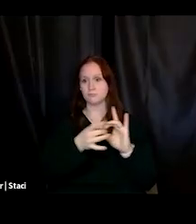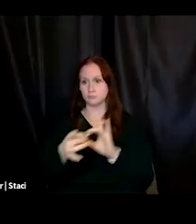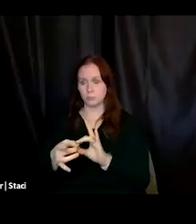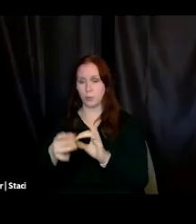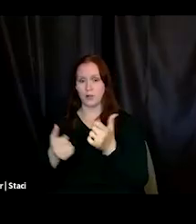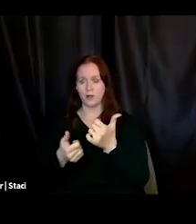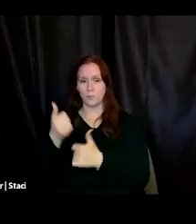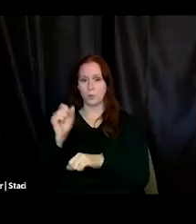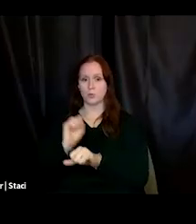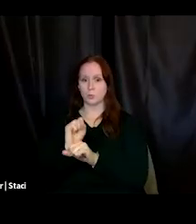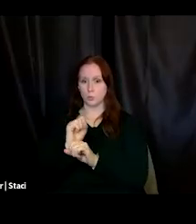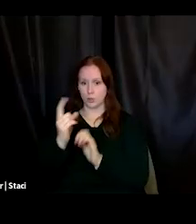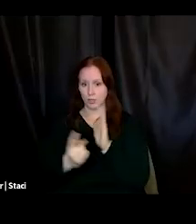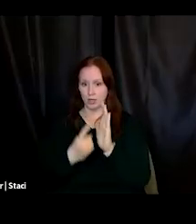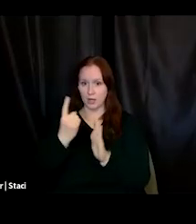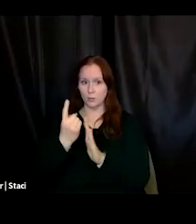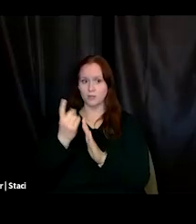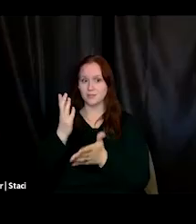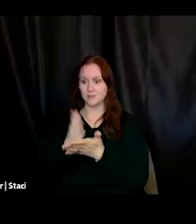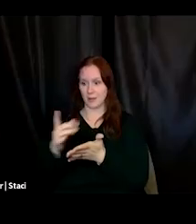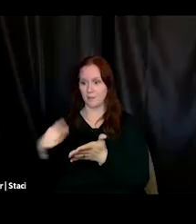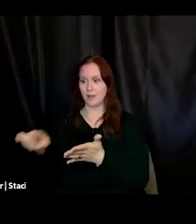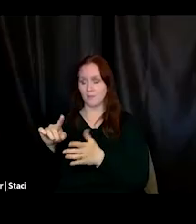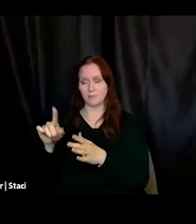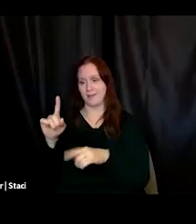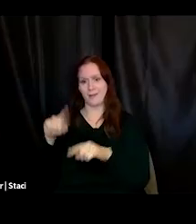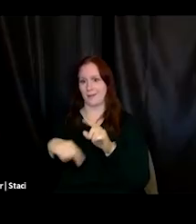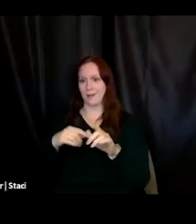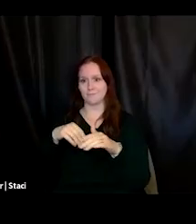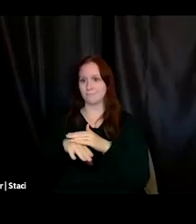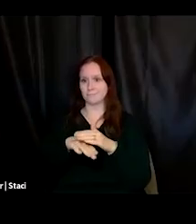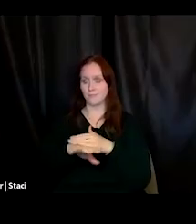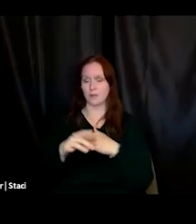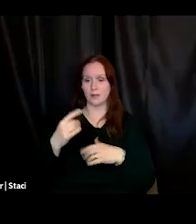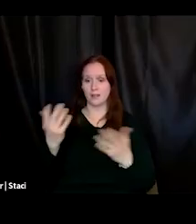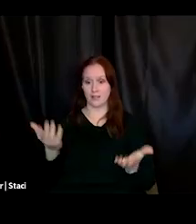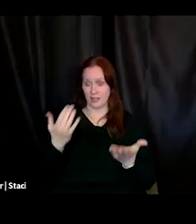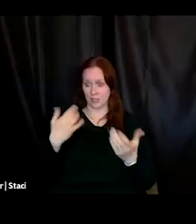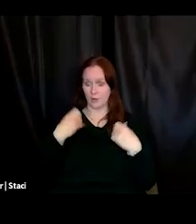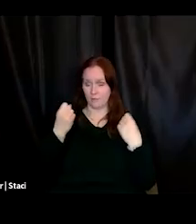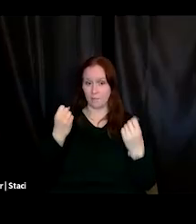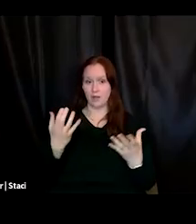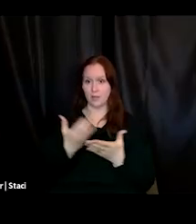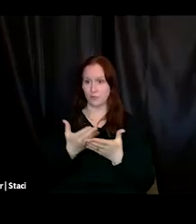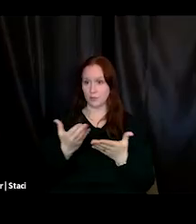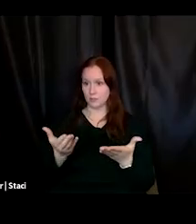Sí, les animamos a que revisen la página de su estado en el sitio web de SOAR y allí tendrán la información